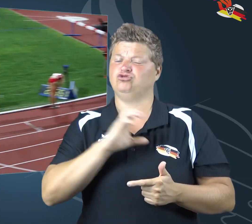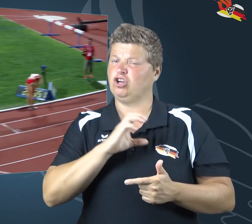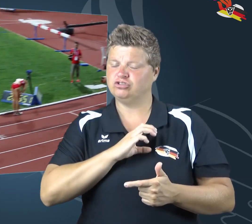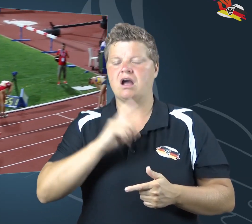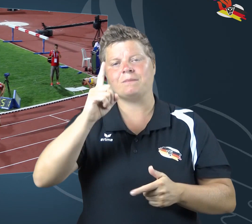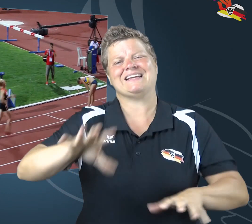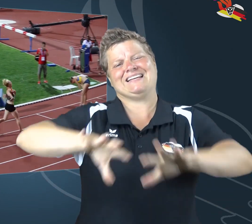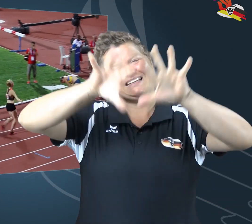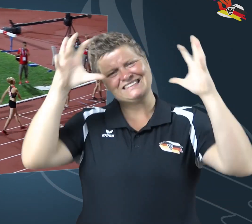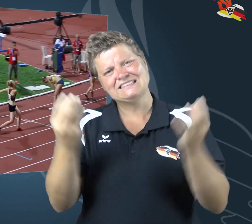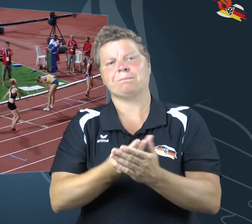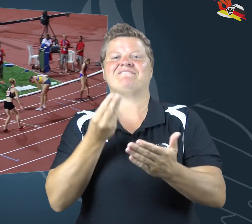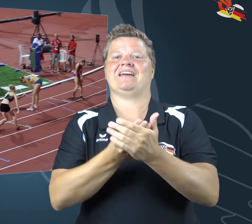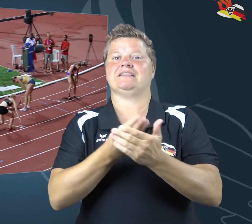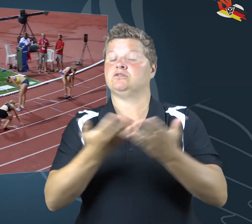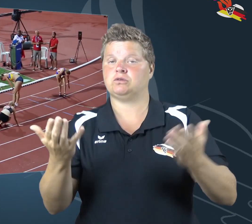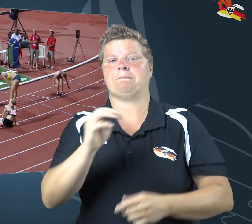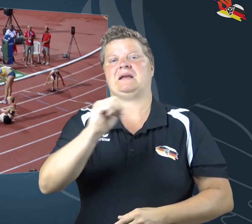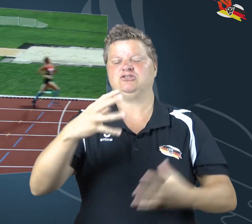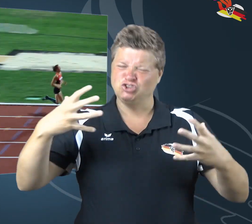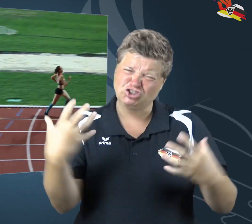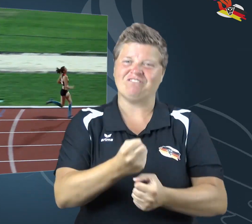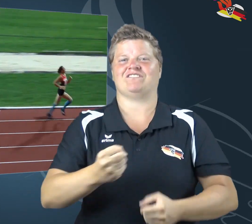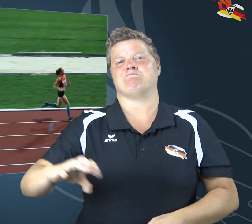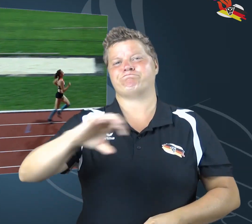aber in der Gesamtwertung holte sich Felicitas Merker die Bronzemedaille!